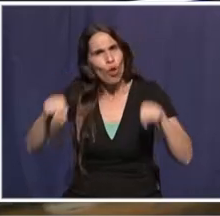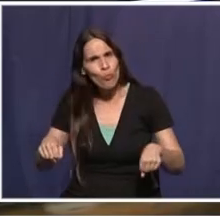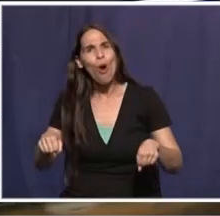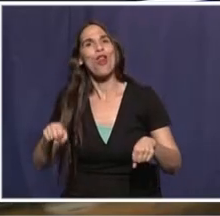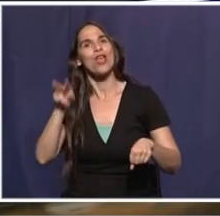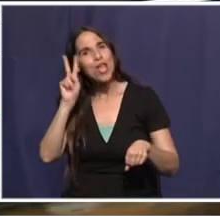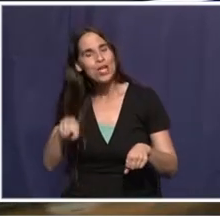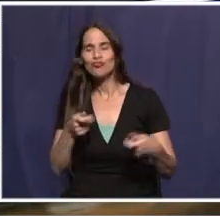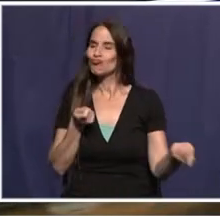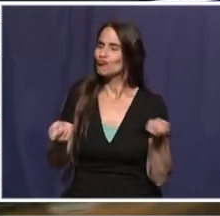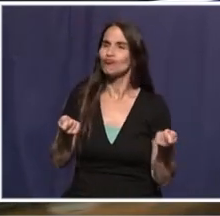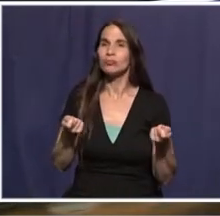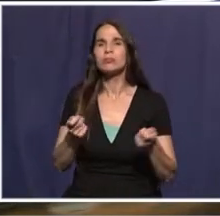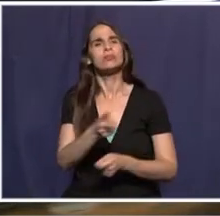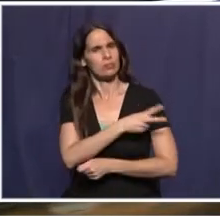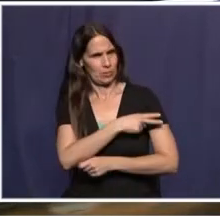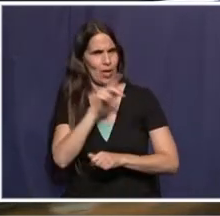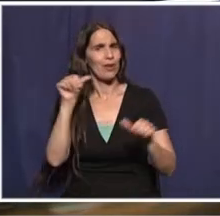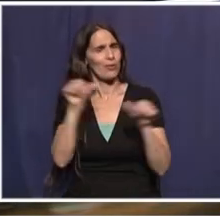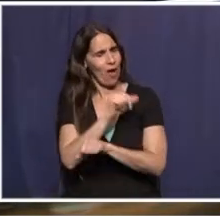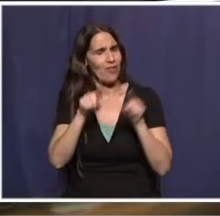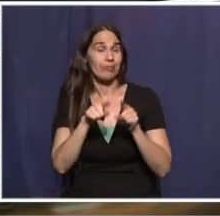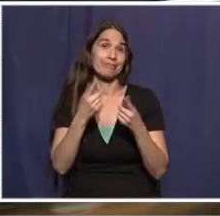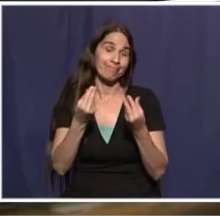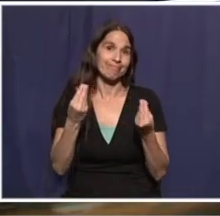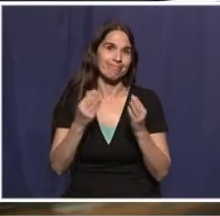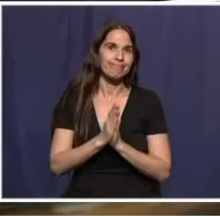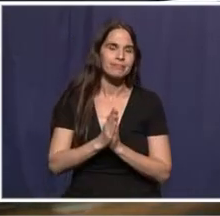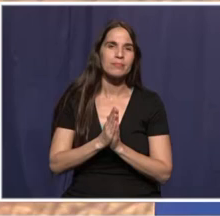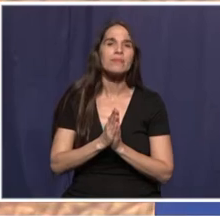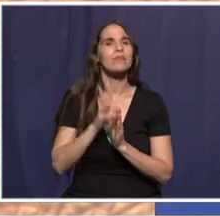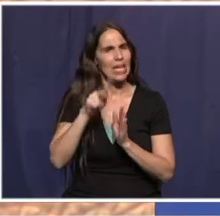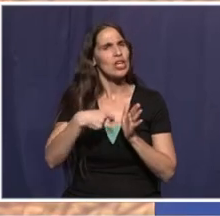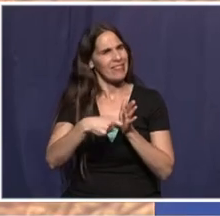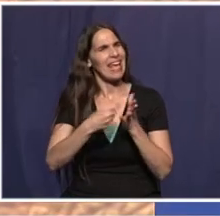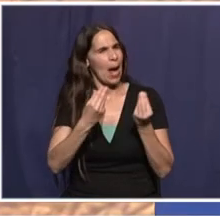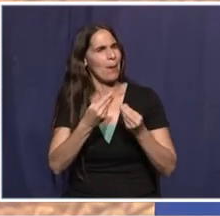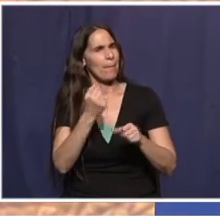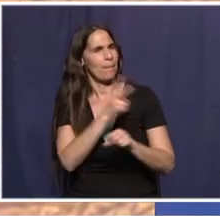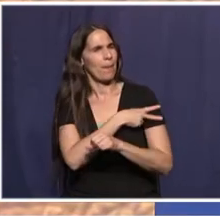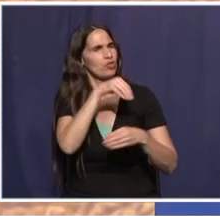המשטרה טועה לפעמים, לא מעט אפילו. الشرطة تخطئ أحيانا، وليس قليلا. יש המון מה לתקן באופן פעולתה, أشياء كثيرة يجب تصحيحها بخصوص عملها، יש עוולות איומות, هناك ظلم كبير،